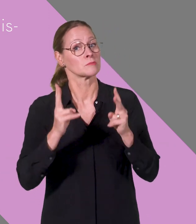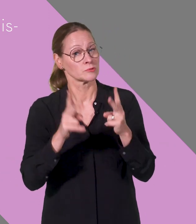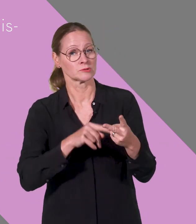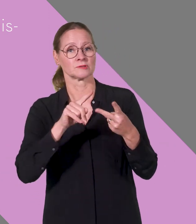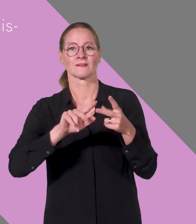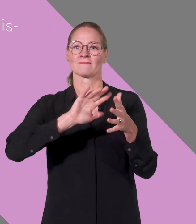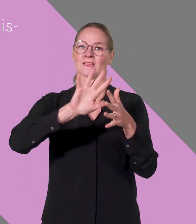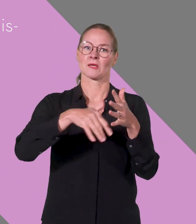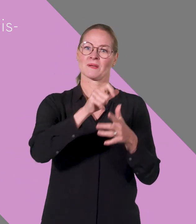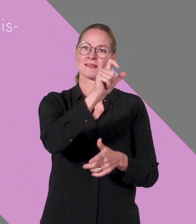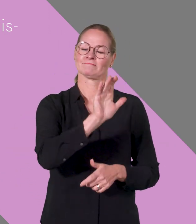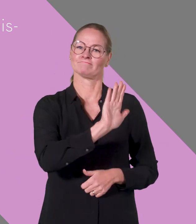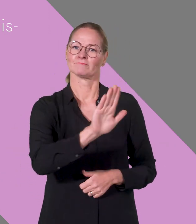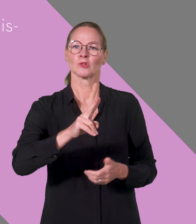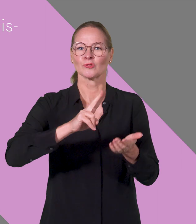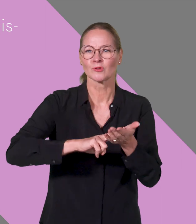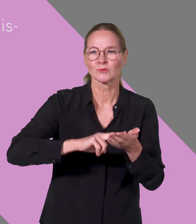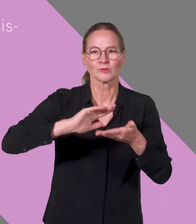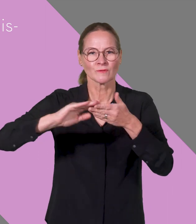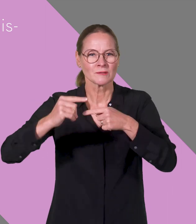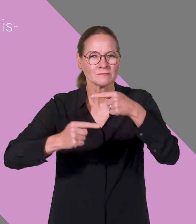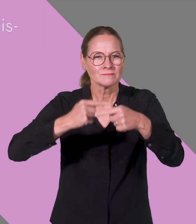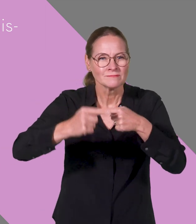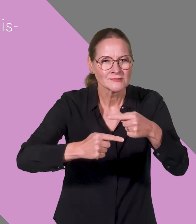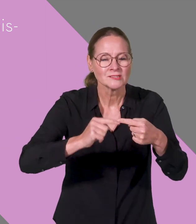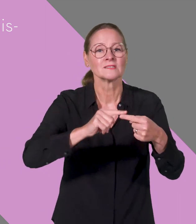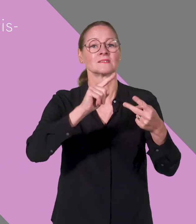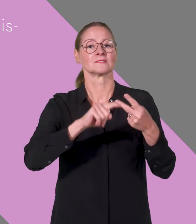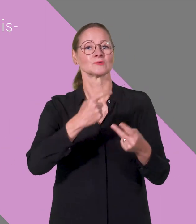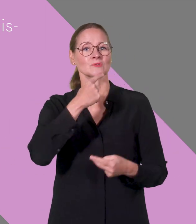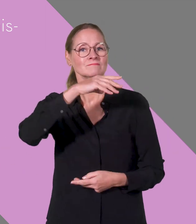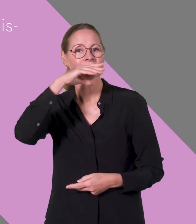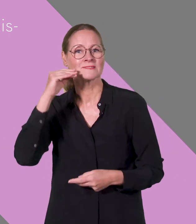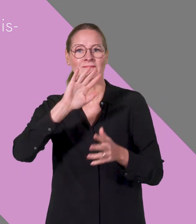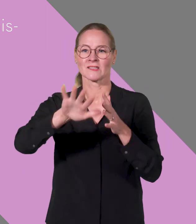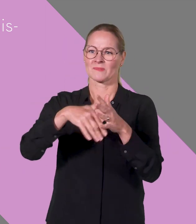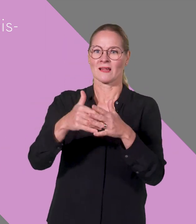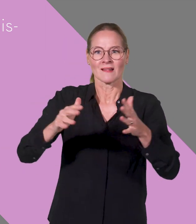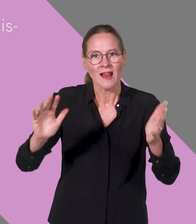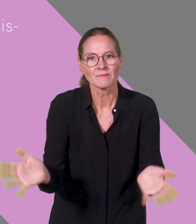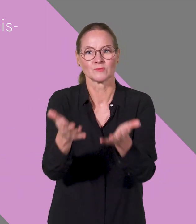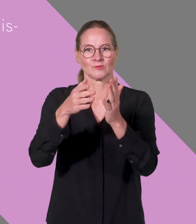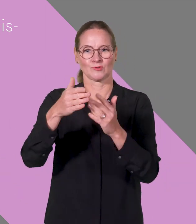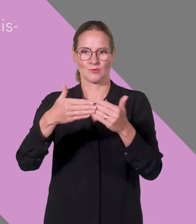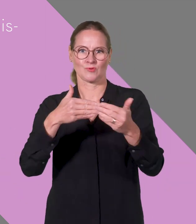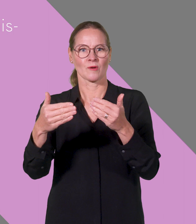Myös viittomakielisten totuus- ja sovintoprosessin - ja suomenruotsalaisen viittomakielen elvytystyön -